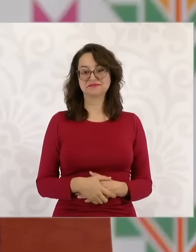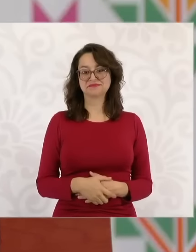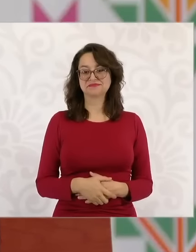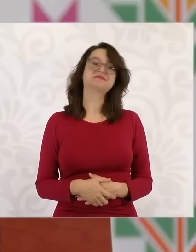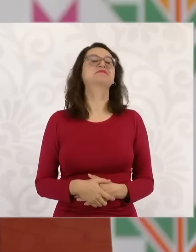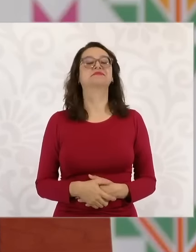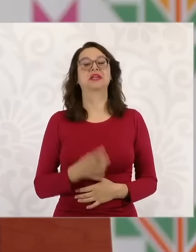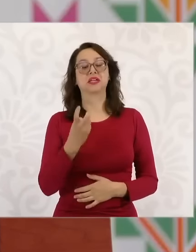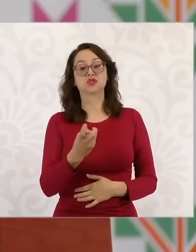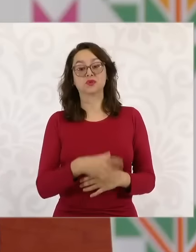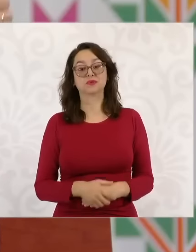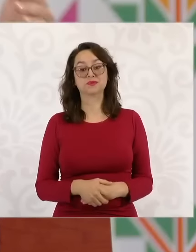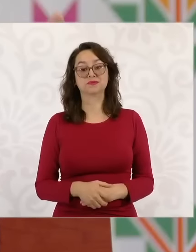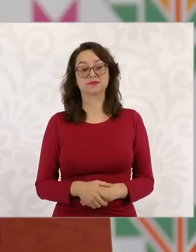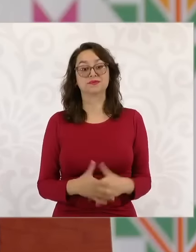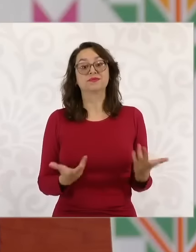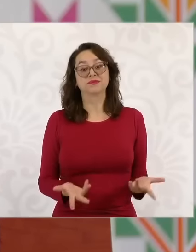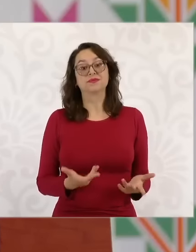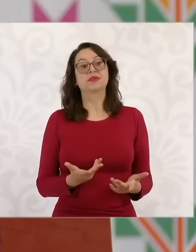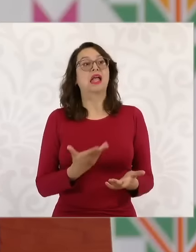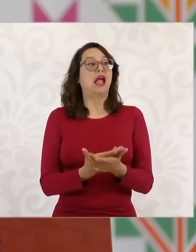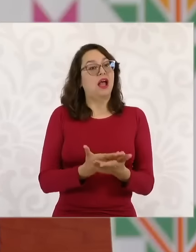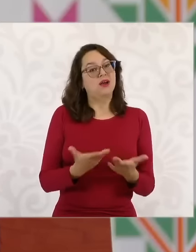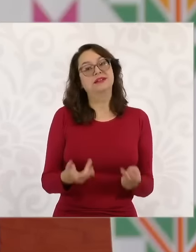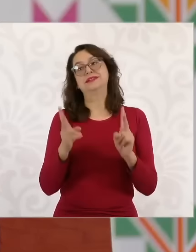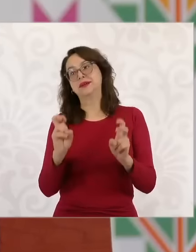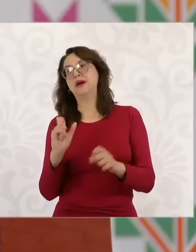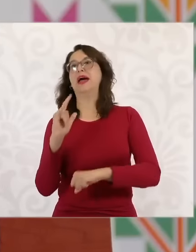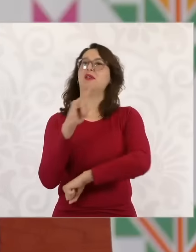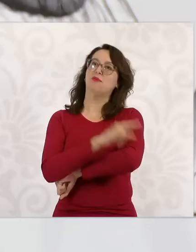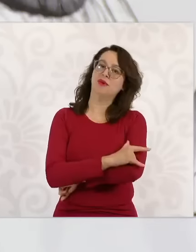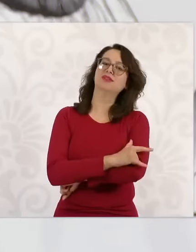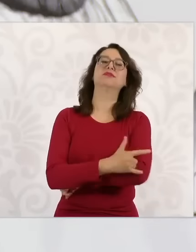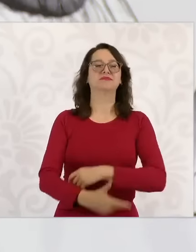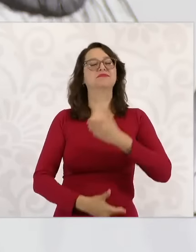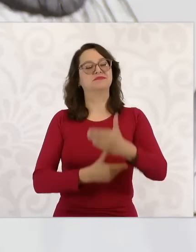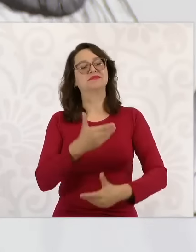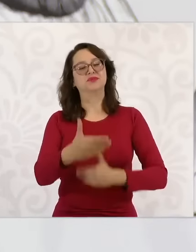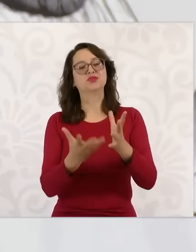nada más resolver ahora lo del aeropuerto. Se va a resolver. Estoy segura que se va a resolver.